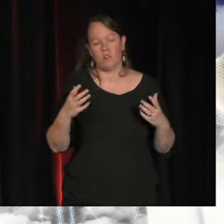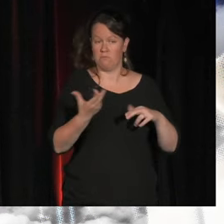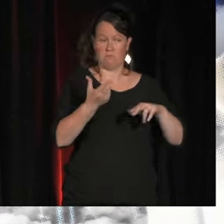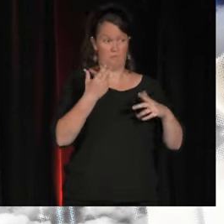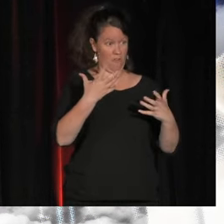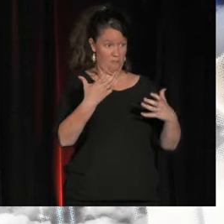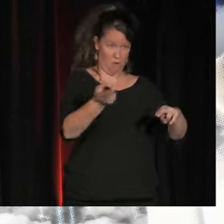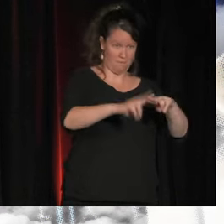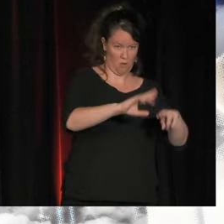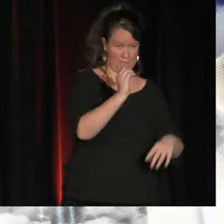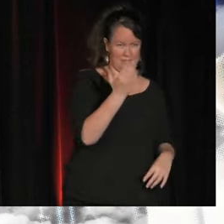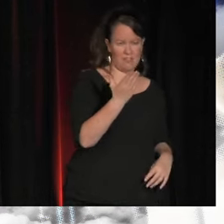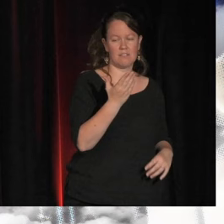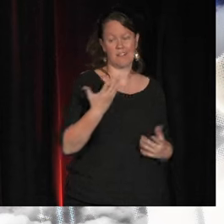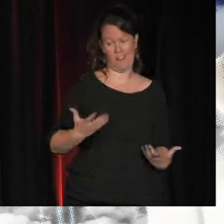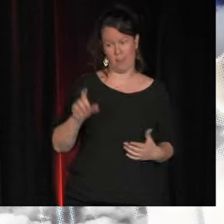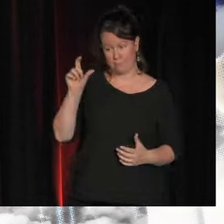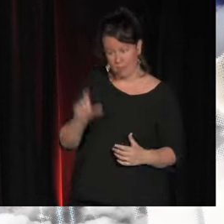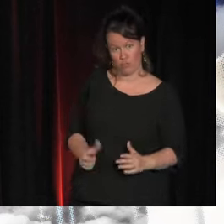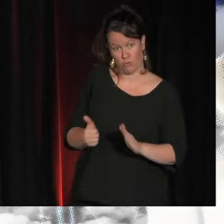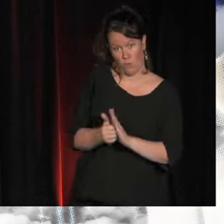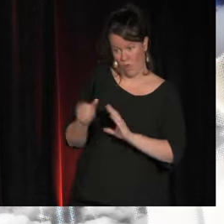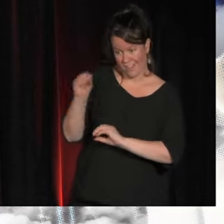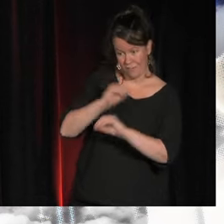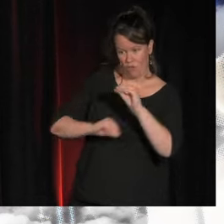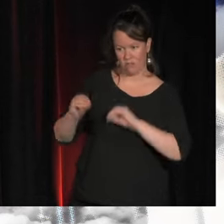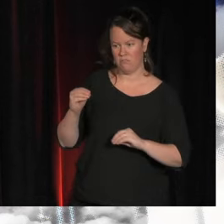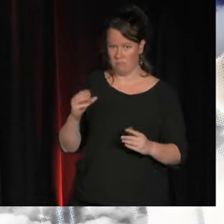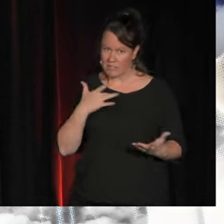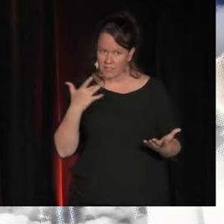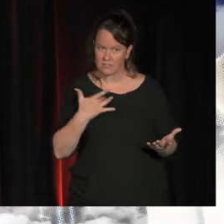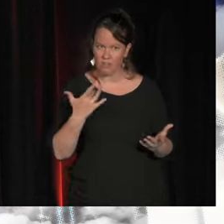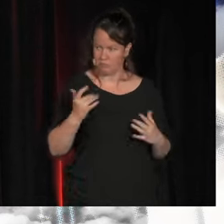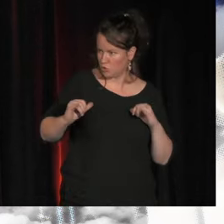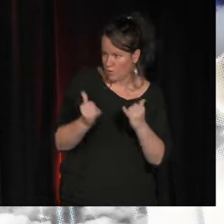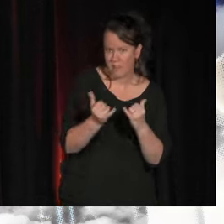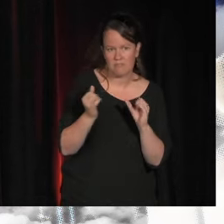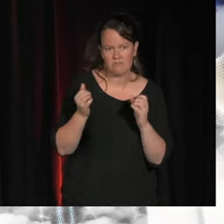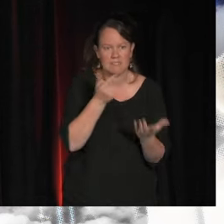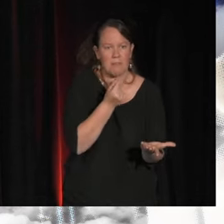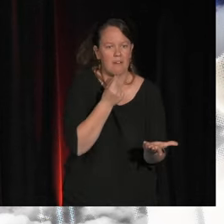Et là, ils ont fait un gros travail pour rendre fun simplement le fait de heal, que ce ne soit pas juste en support et on s'ennuie.